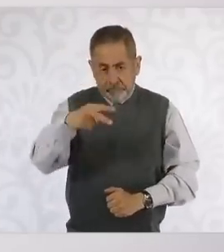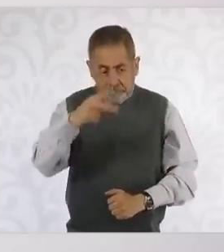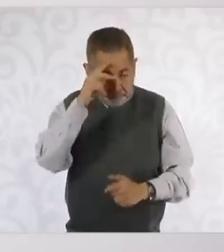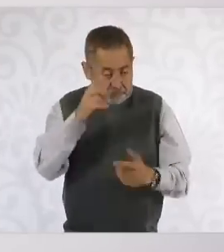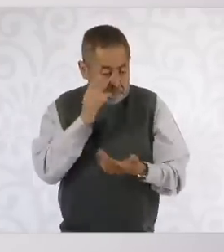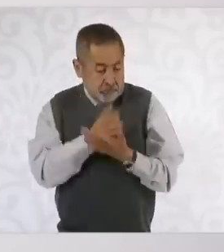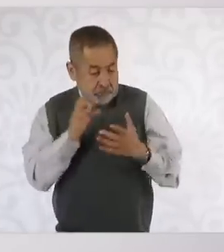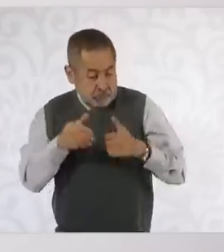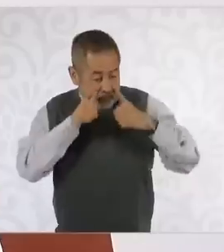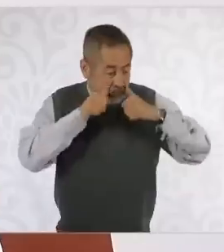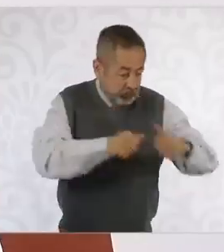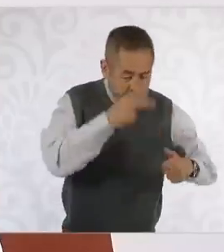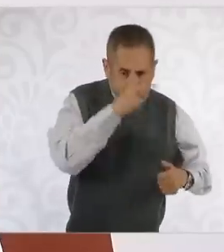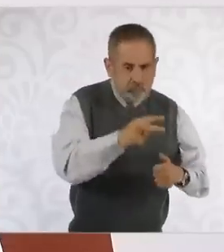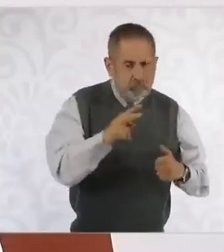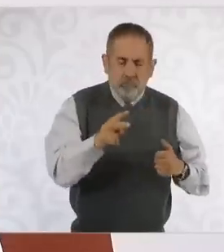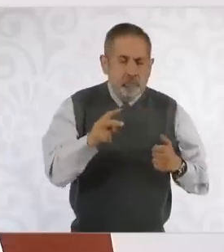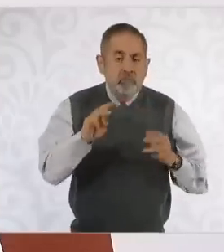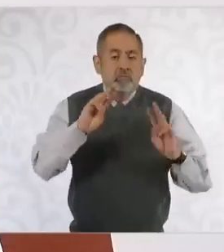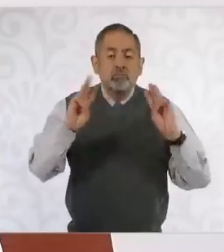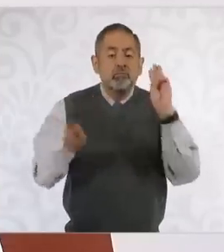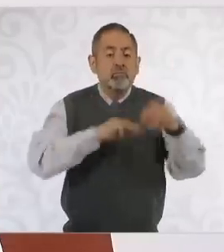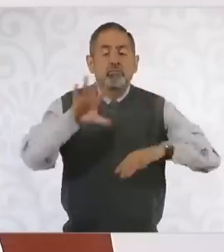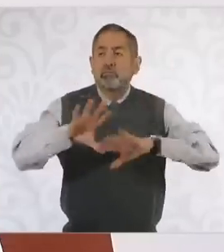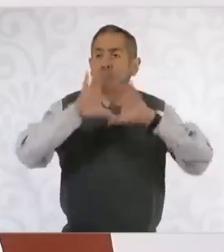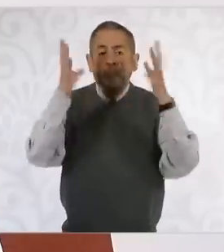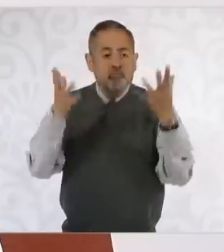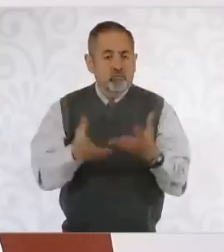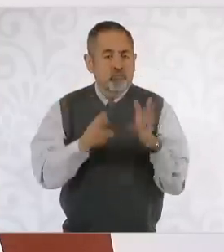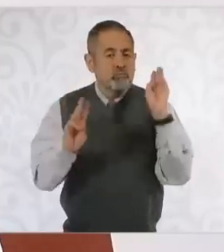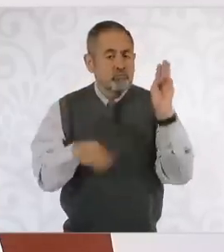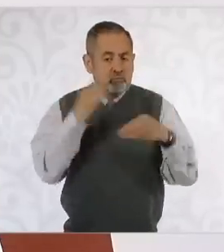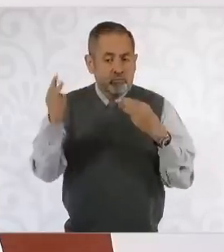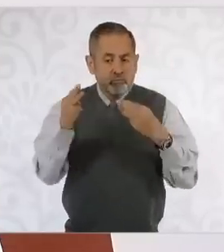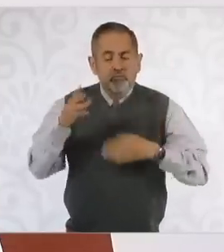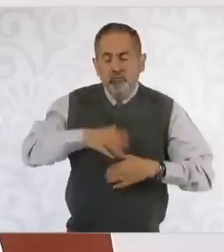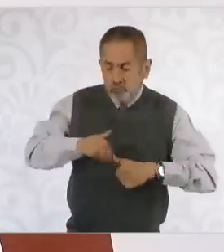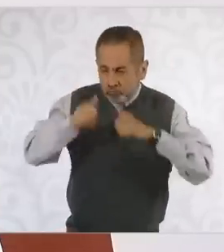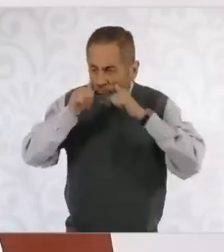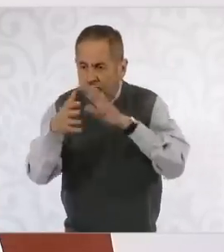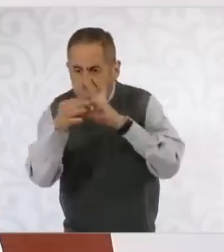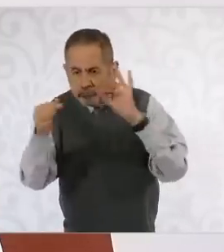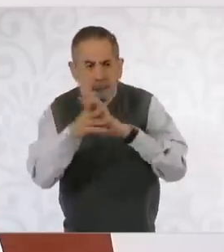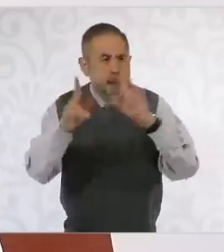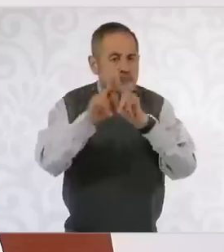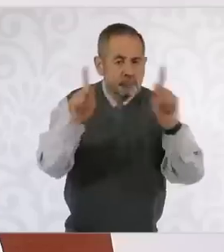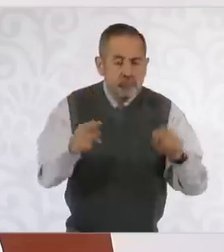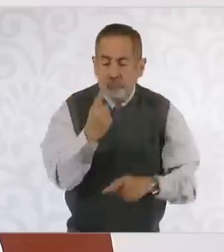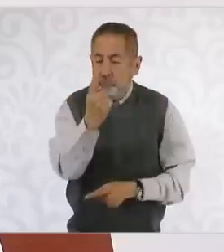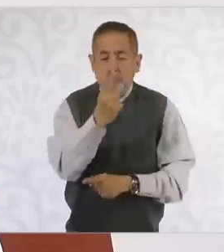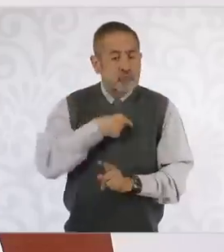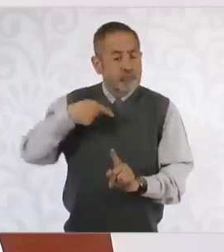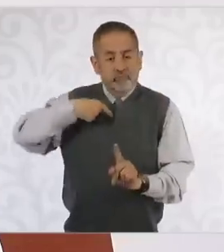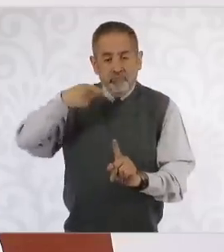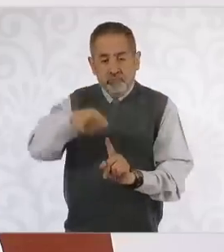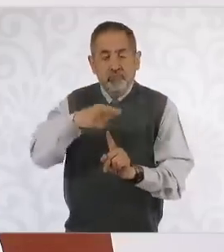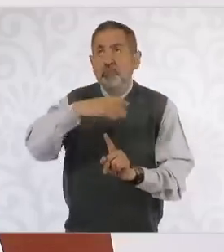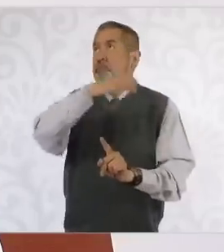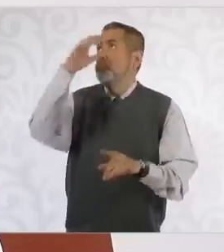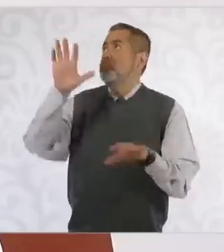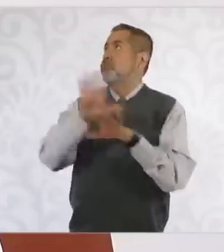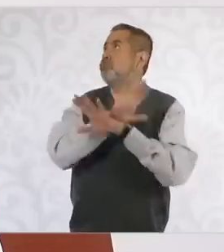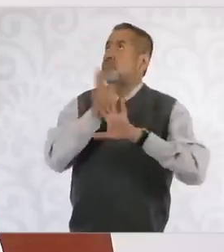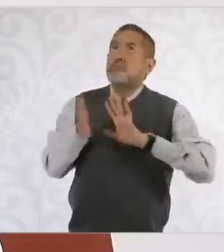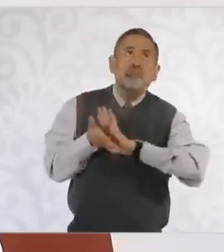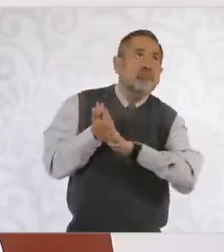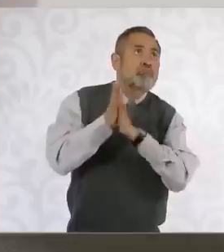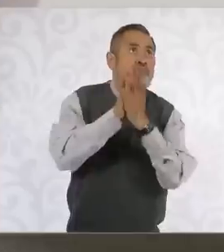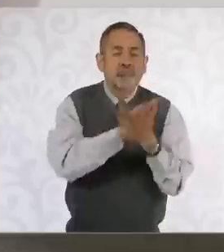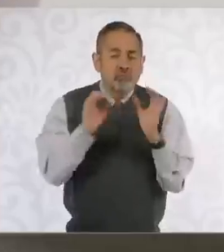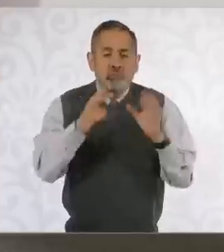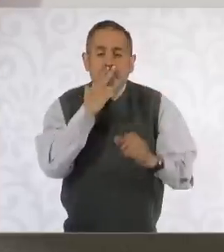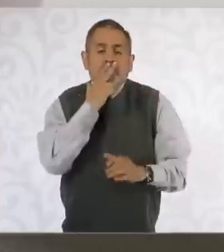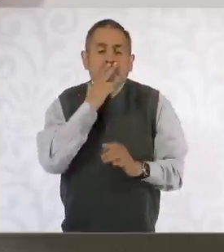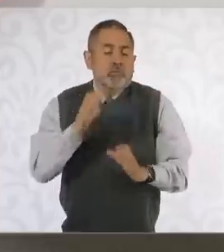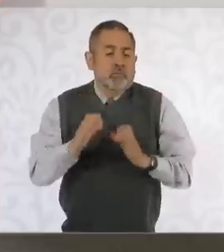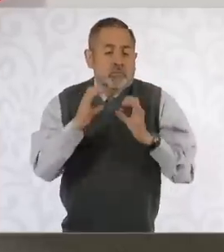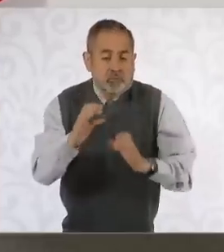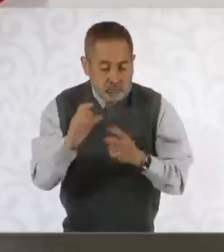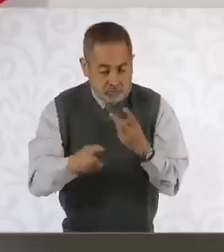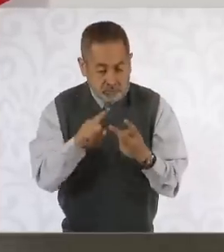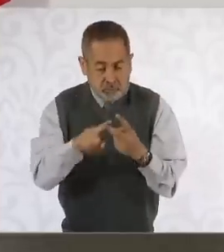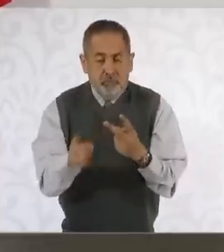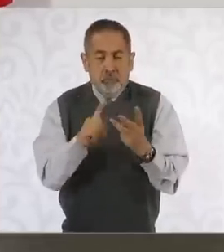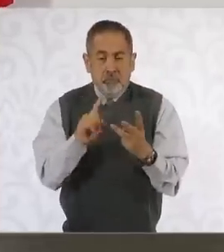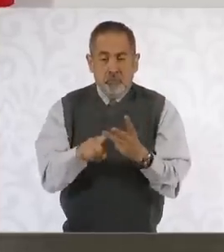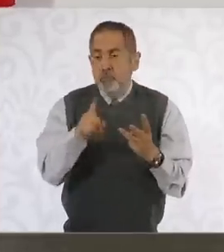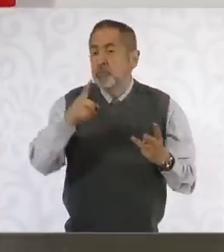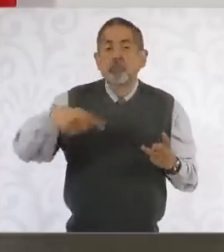construcción de la paz en el mundo con el medio ambiente y con la disminución de la pobreza eh